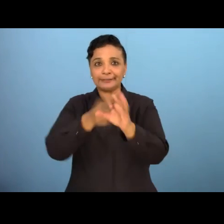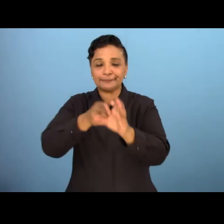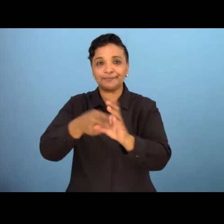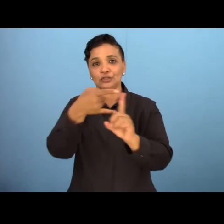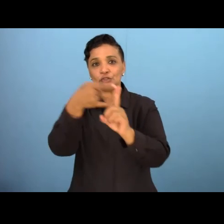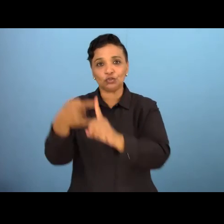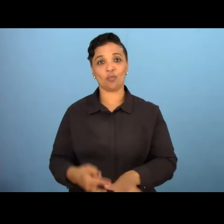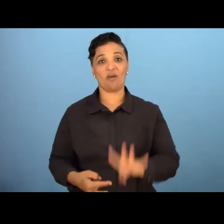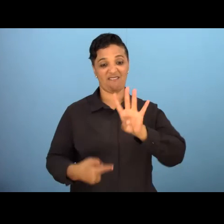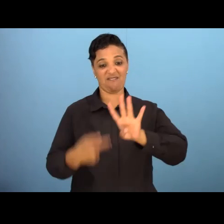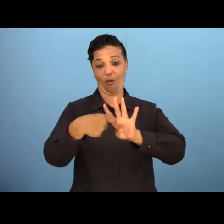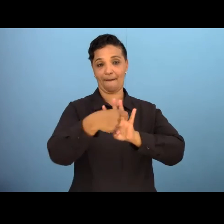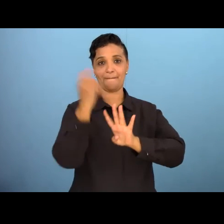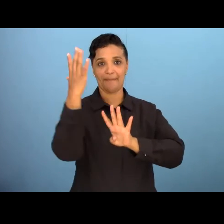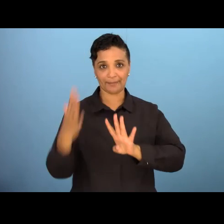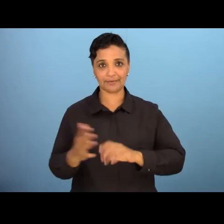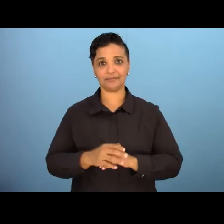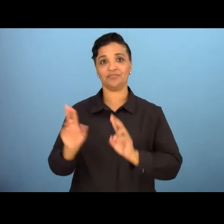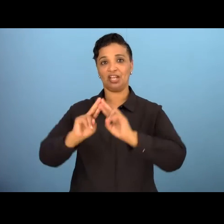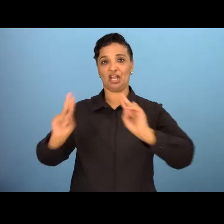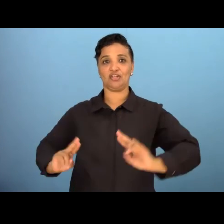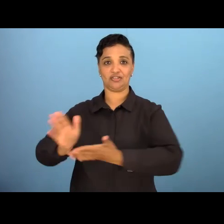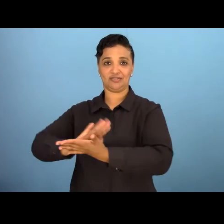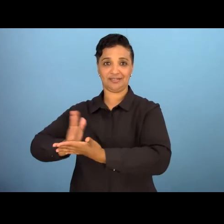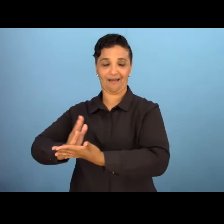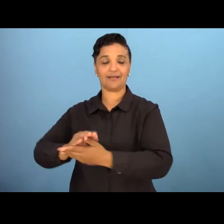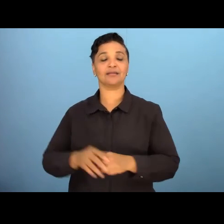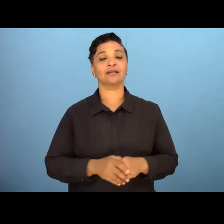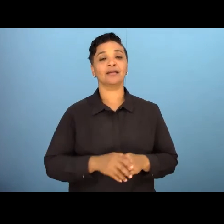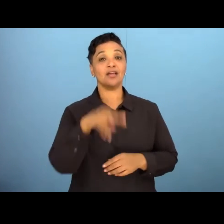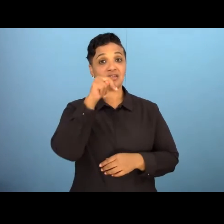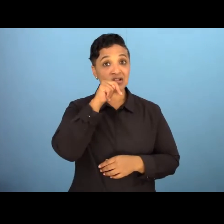Y nos queda un minuto, así que terminaré, les agradezco a todos los que asistieron a